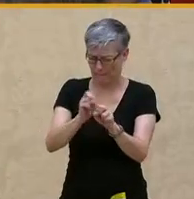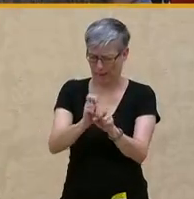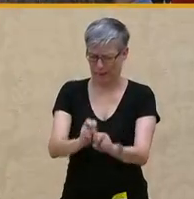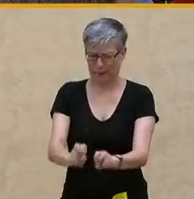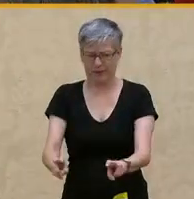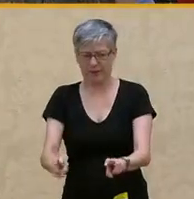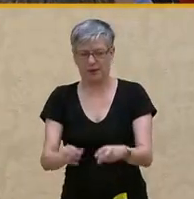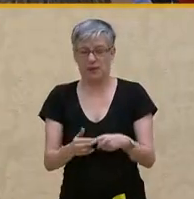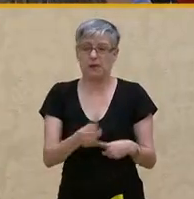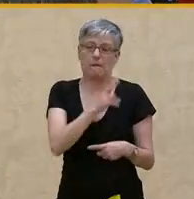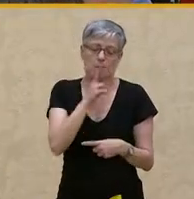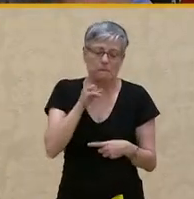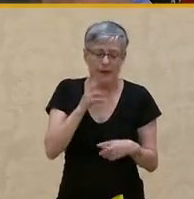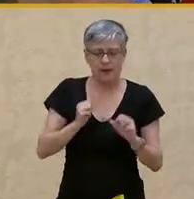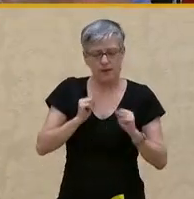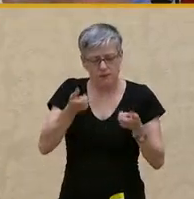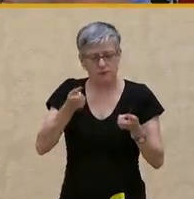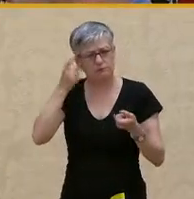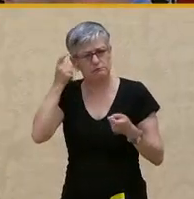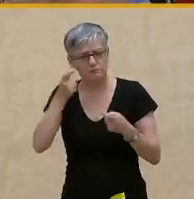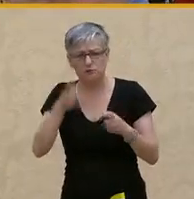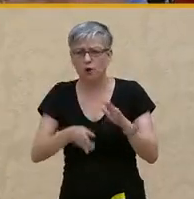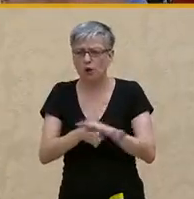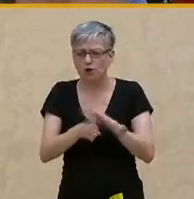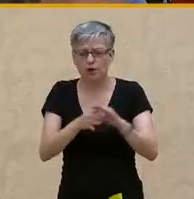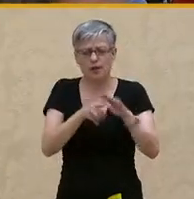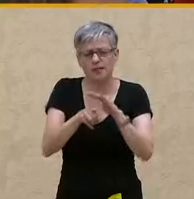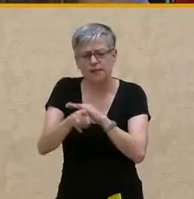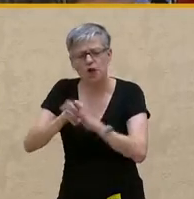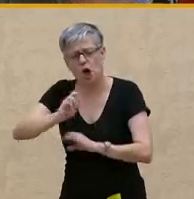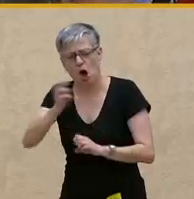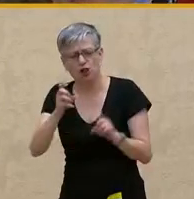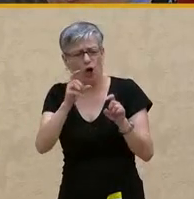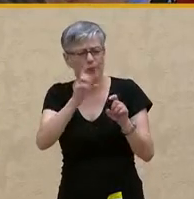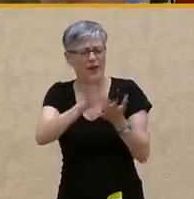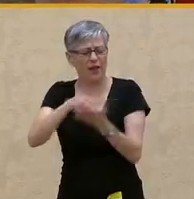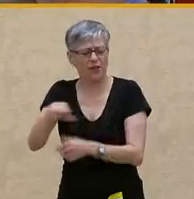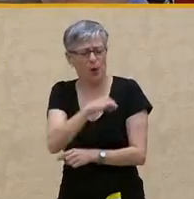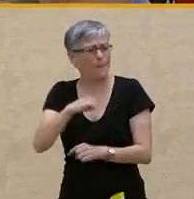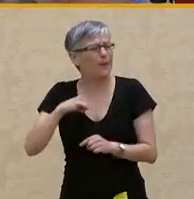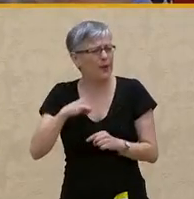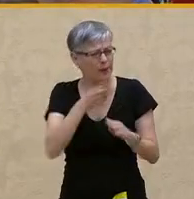mi madre continuó gestionando para que fuera a centros privados, y ya, con 12 o 13 años,